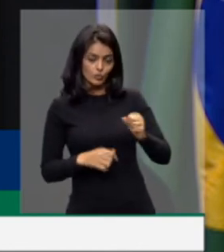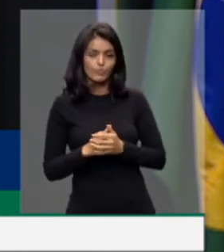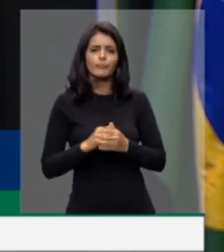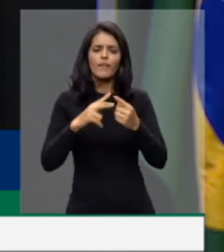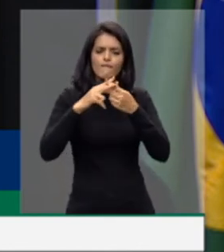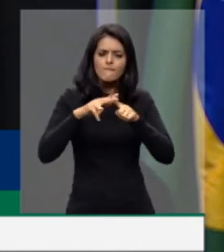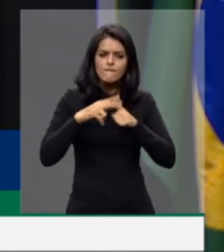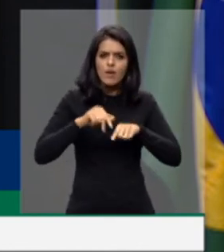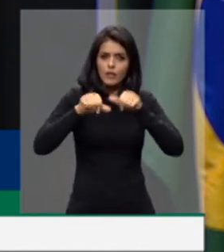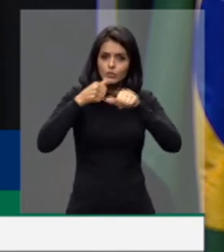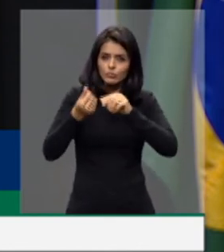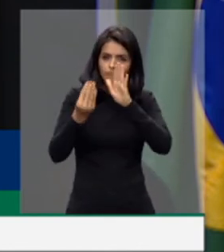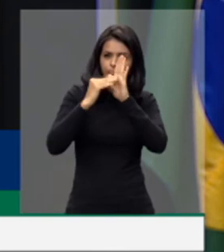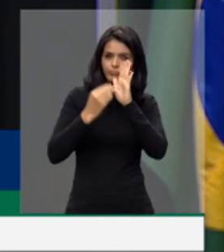DESPACHÁVEIS, E NÓS, INTEGRALMENTE AMBAS, E DO